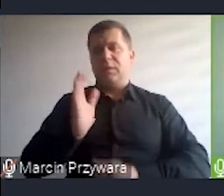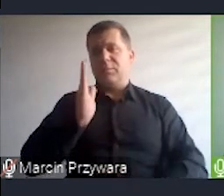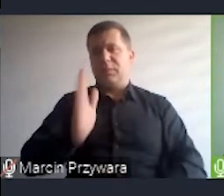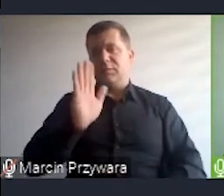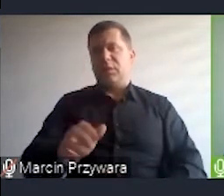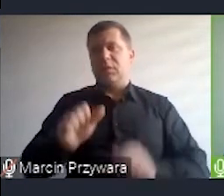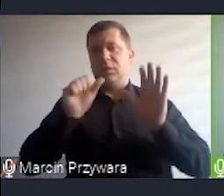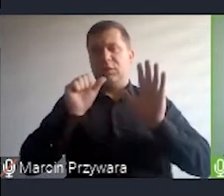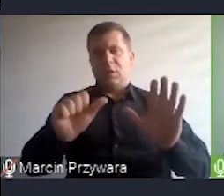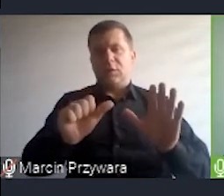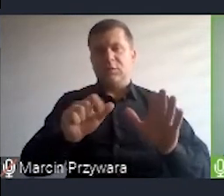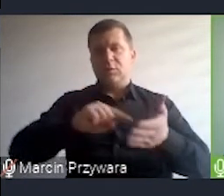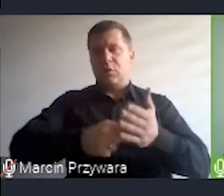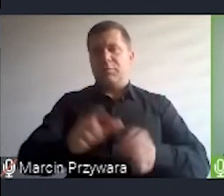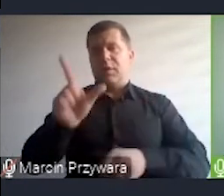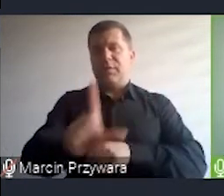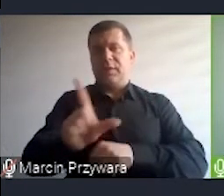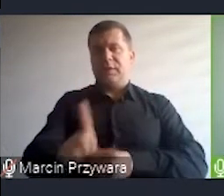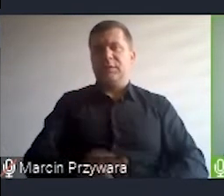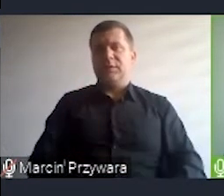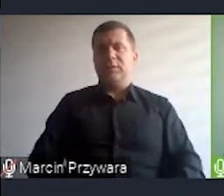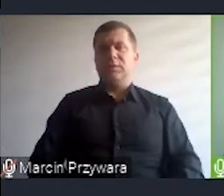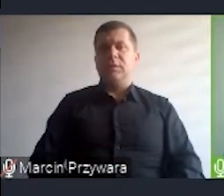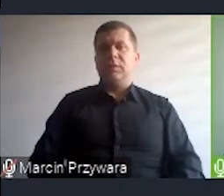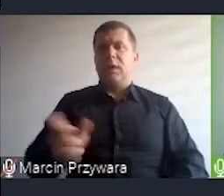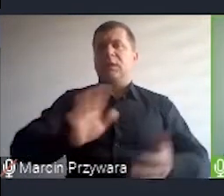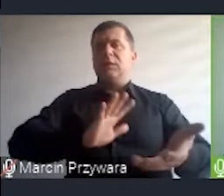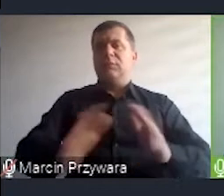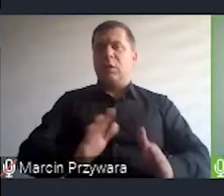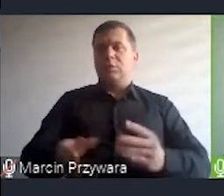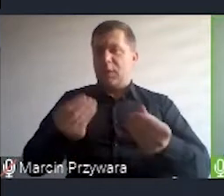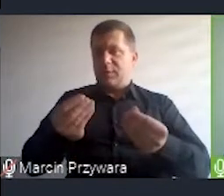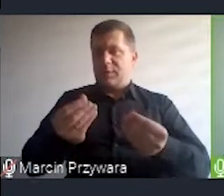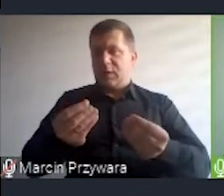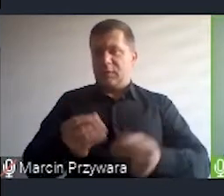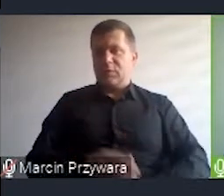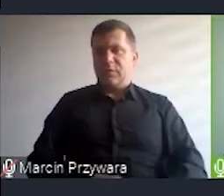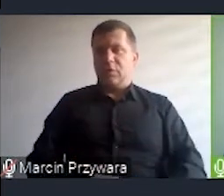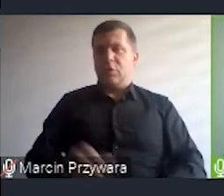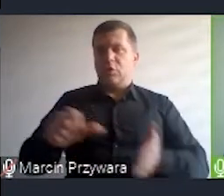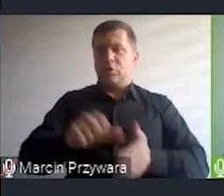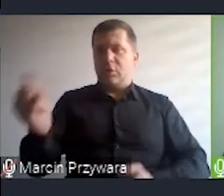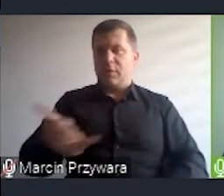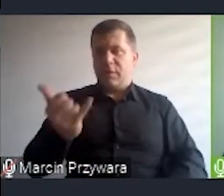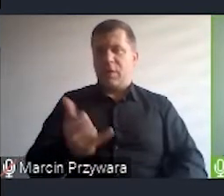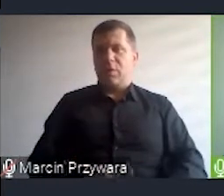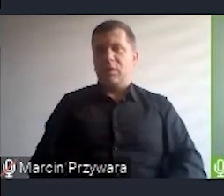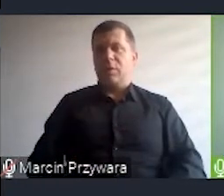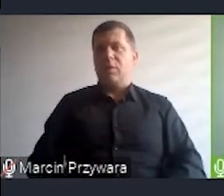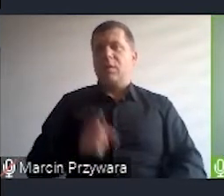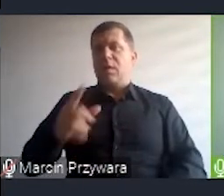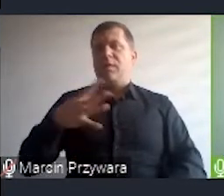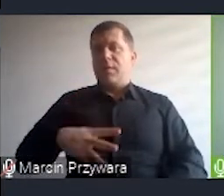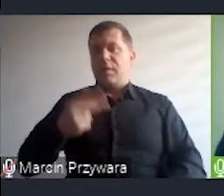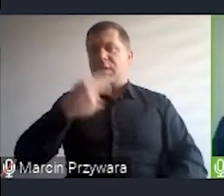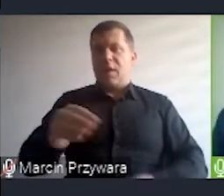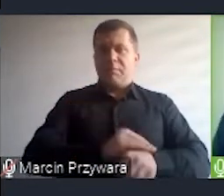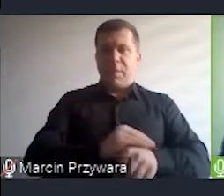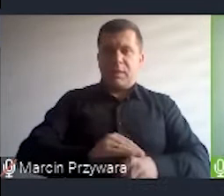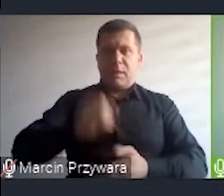Czyli 6.12 jako sposób finansowania środków trwałych i wartości niematerialnych i prawnych.